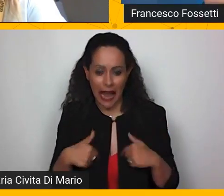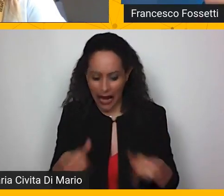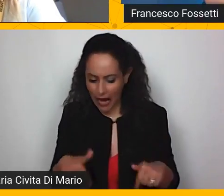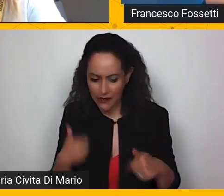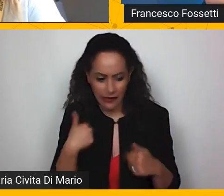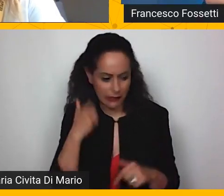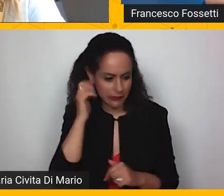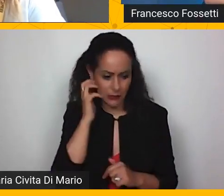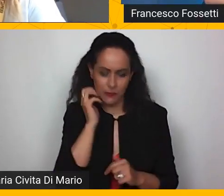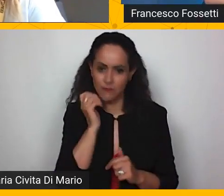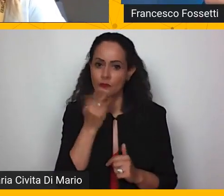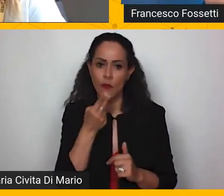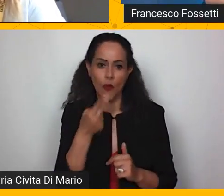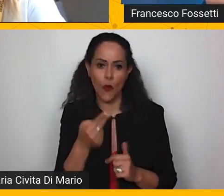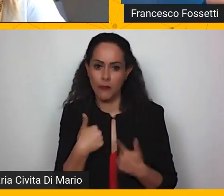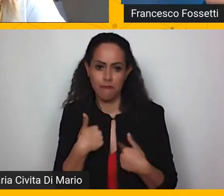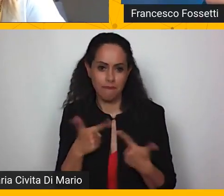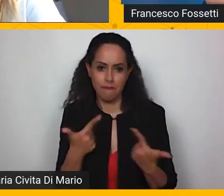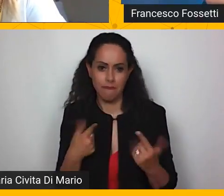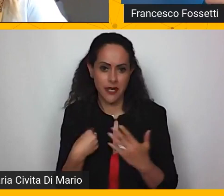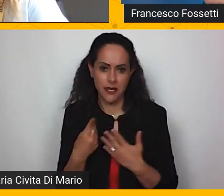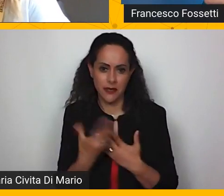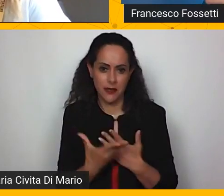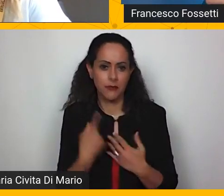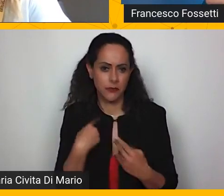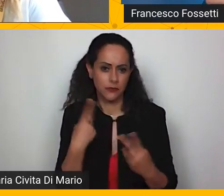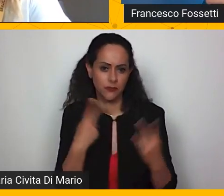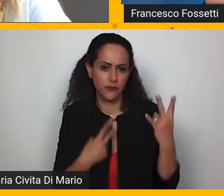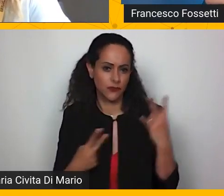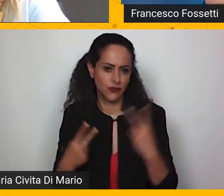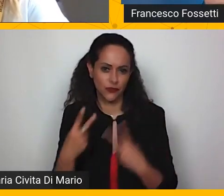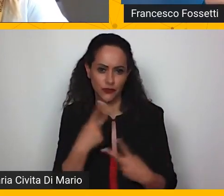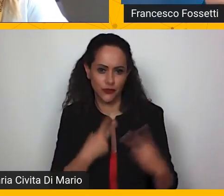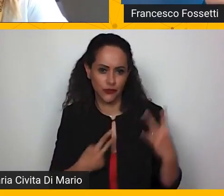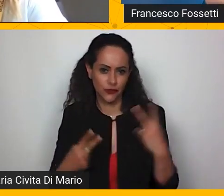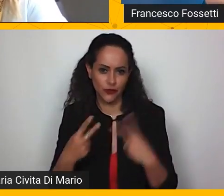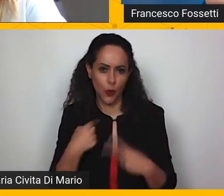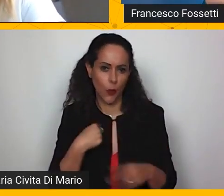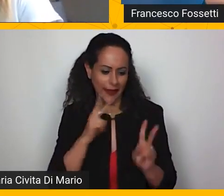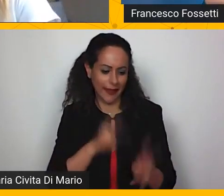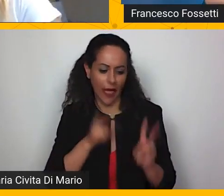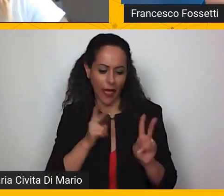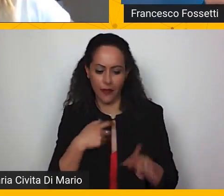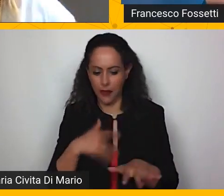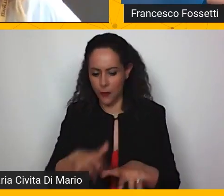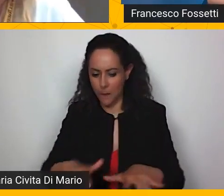ho adesso un nome da darle ma